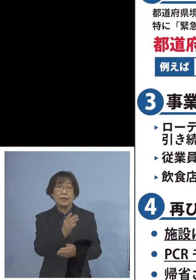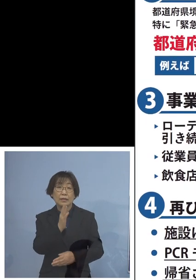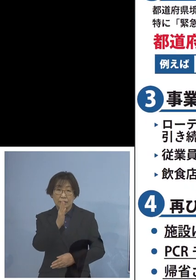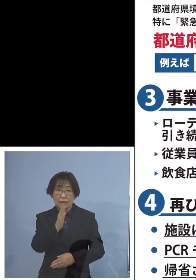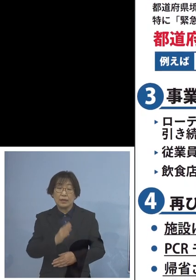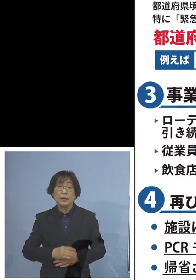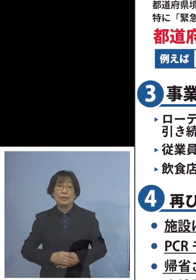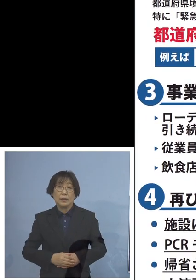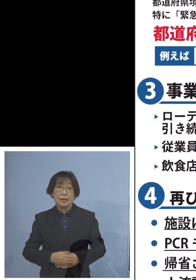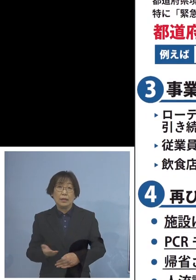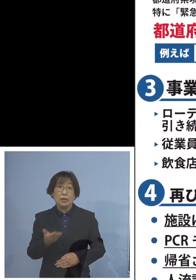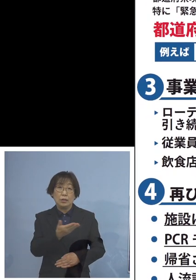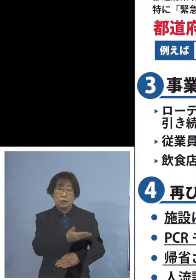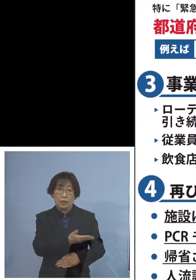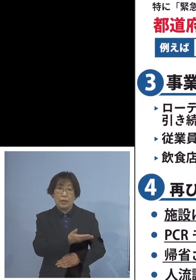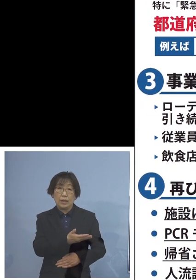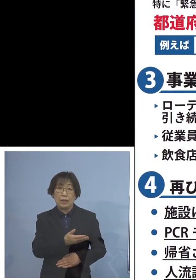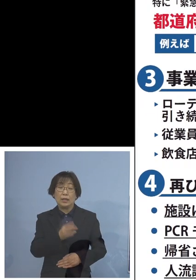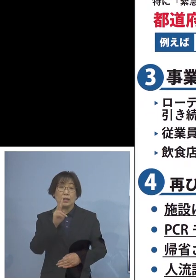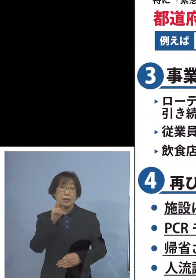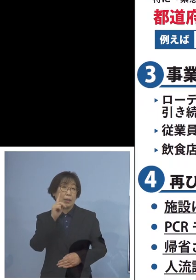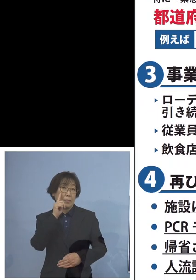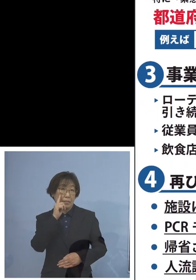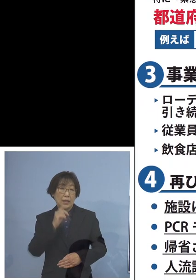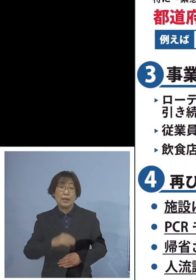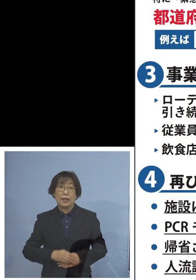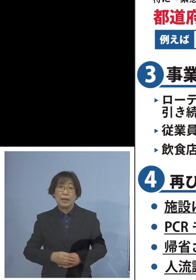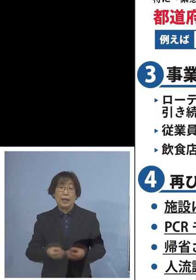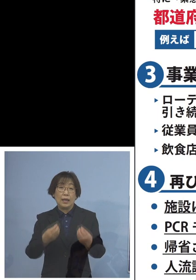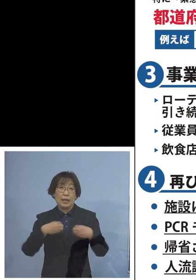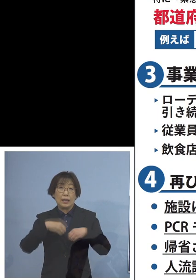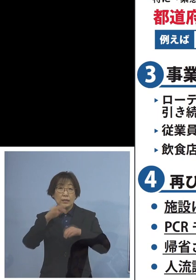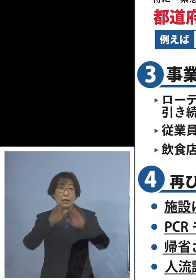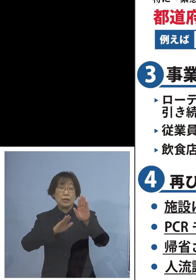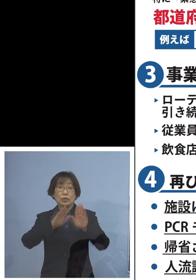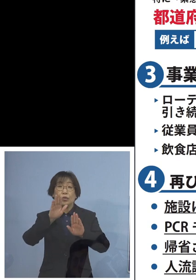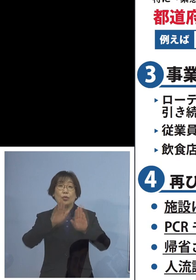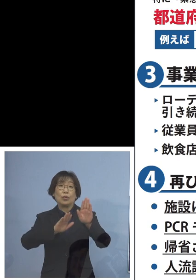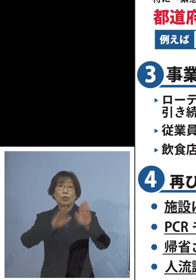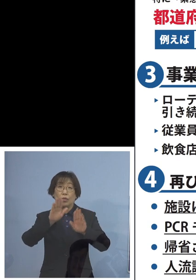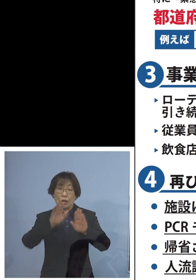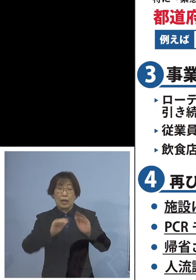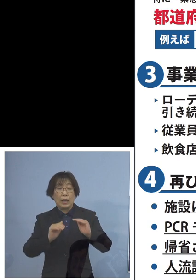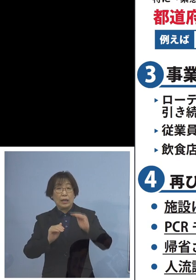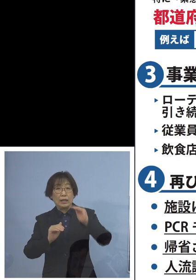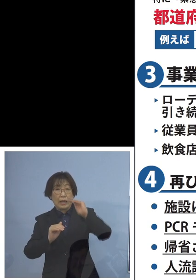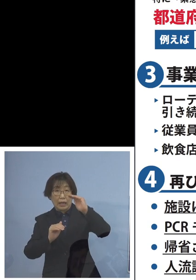次に2番目、感染状況が いまだ高いレベルの地域との移動は